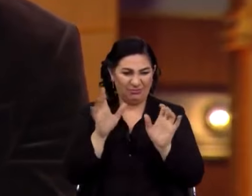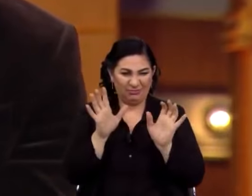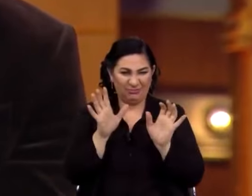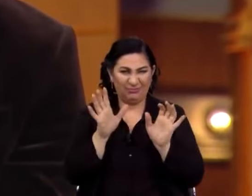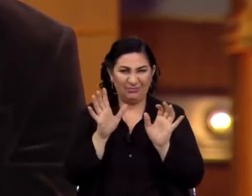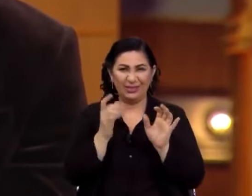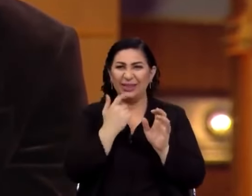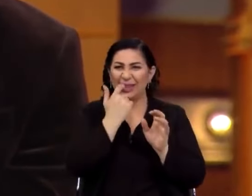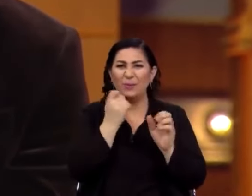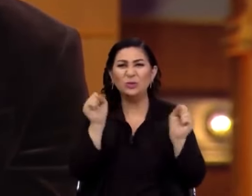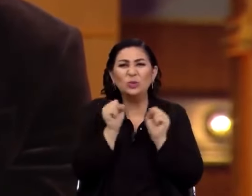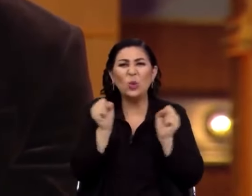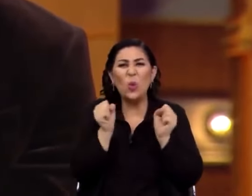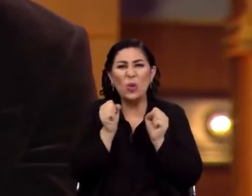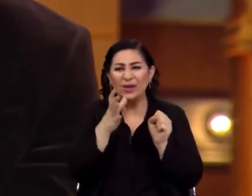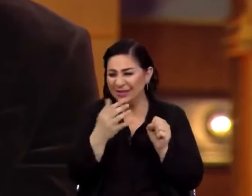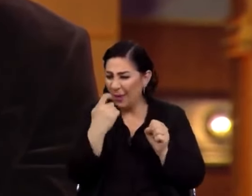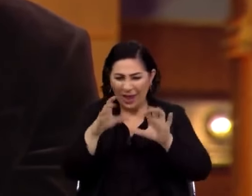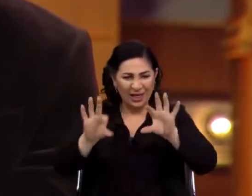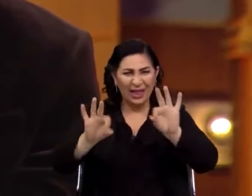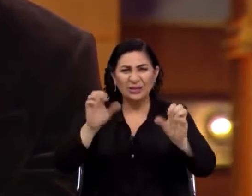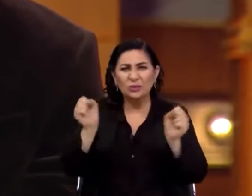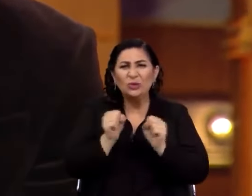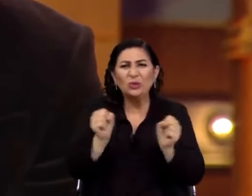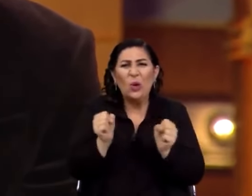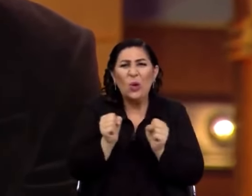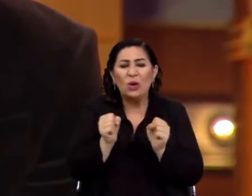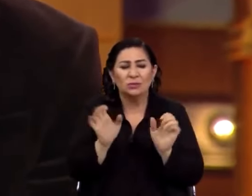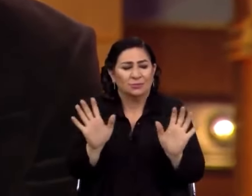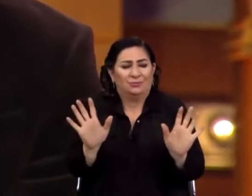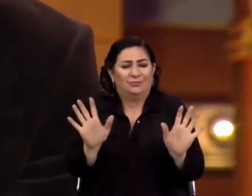demirin soğukluğu var O bile Zaten sizi dokunduğunuz anda bir negatif etkiliyor